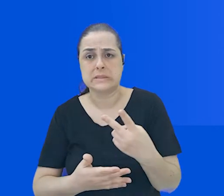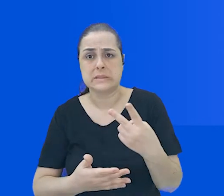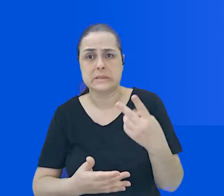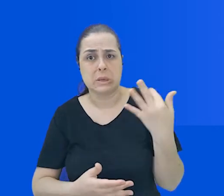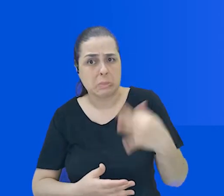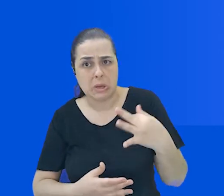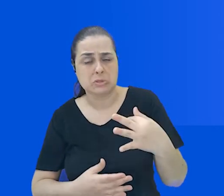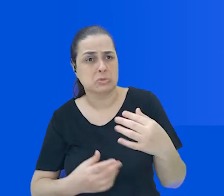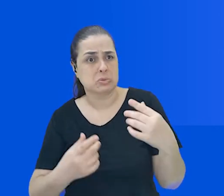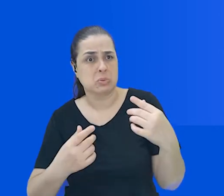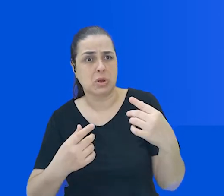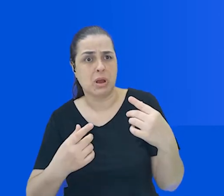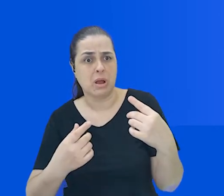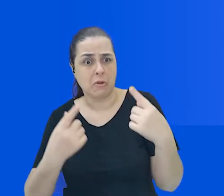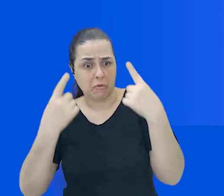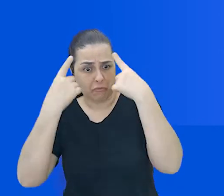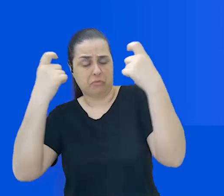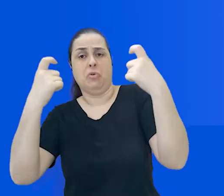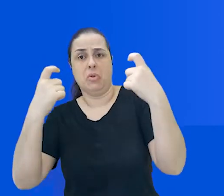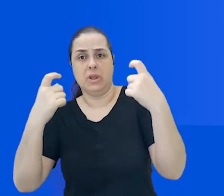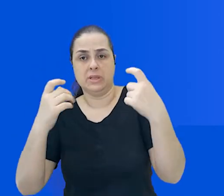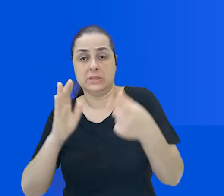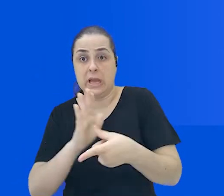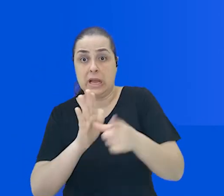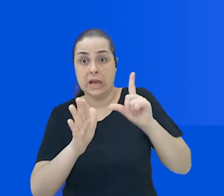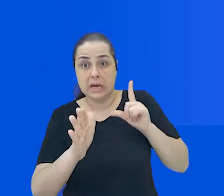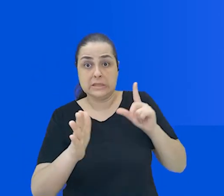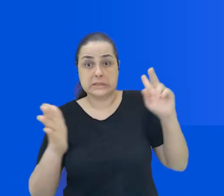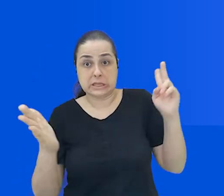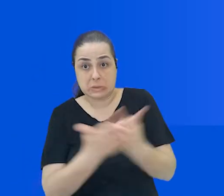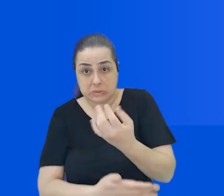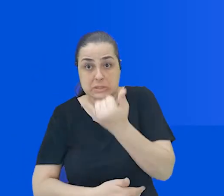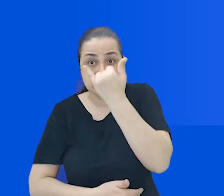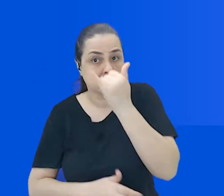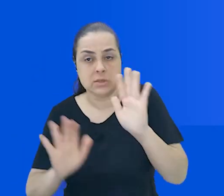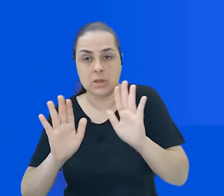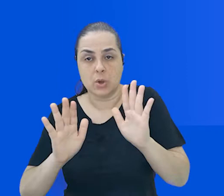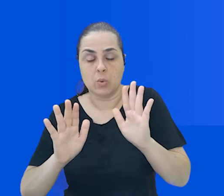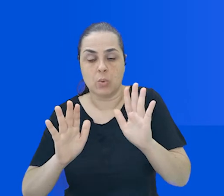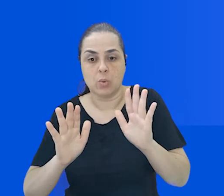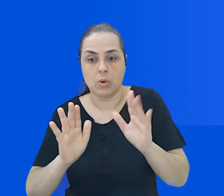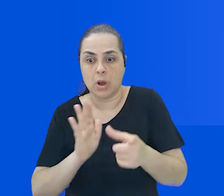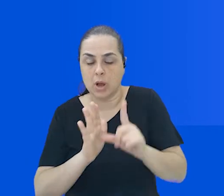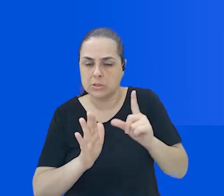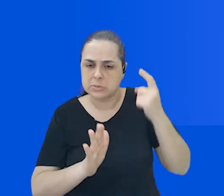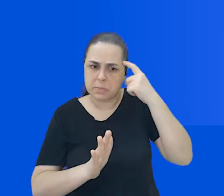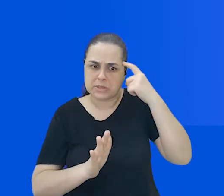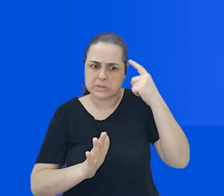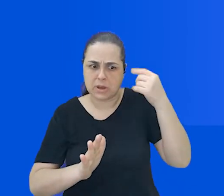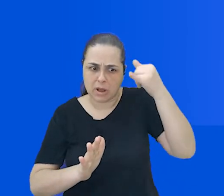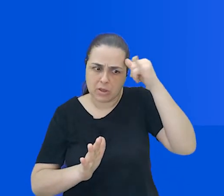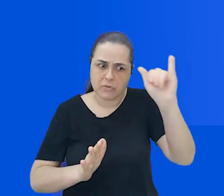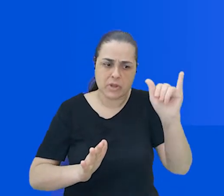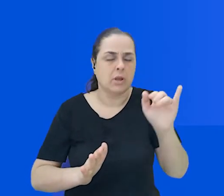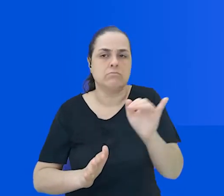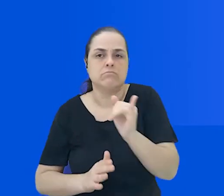Então que elas consigam nomear antes de chegar na extrapolação, né? De eventualmente falar uma coisa que não gostariam para alguém